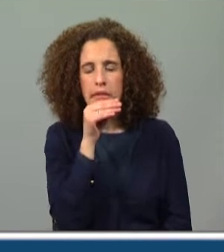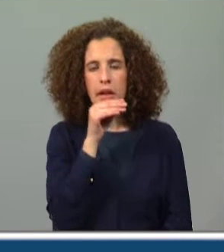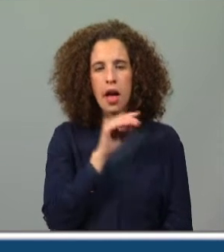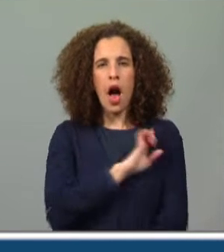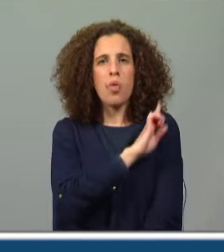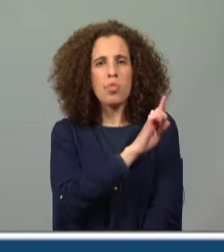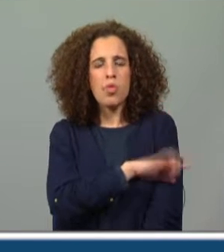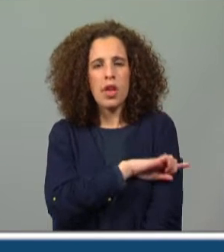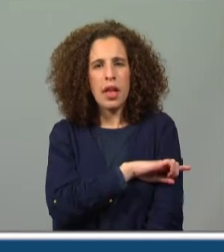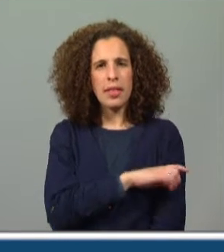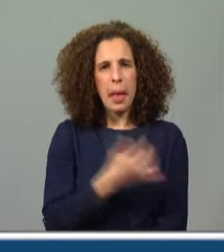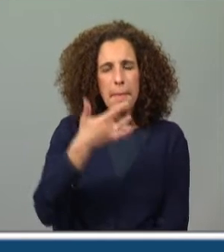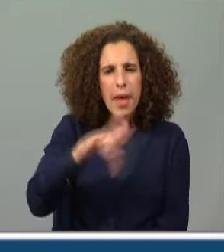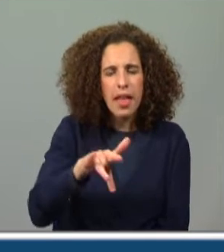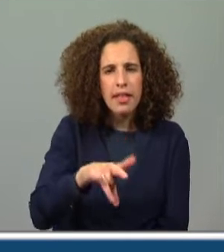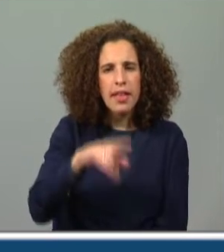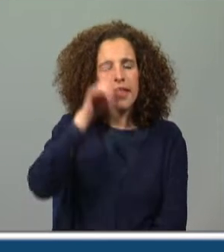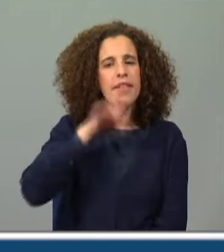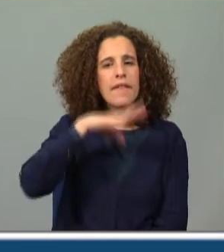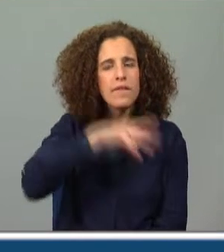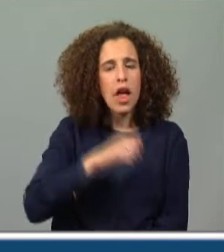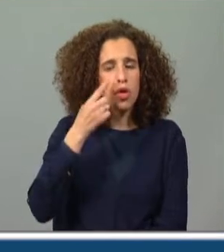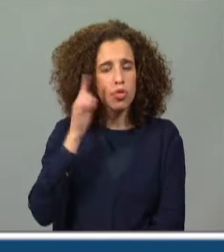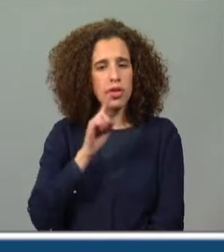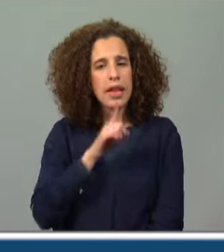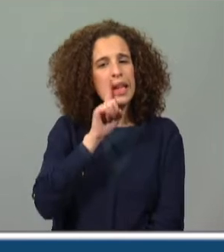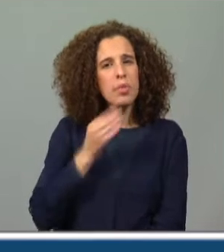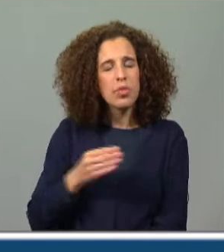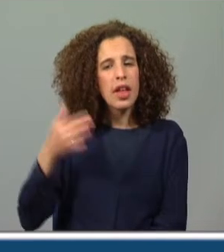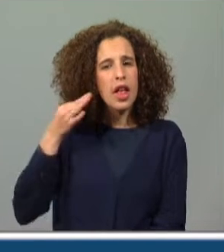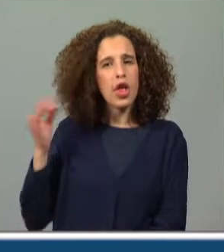de perversidade de sua filha desconhecida e a menina loira em pé a 你女兒的變態陌生人和站在